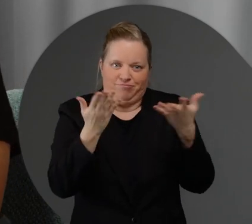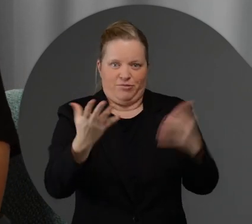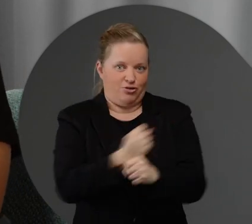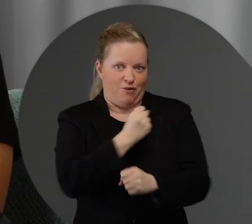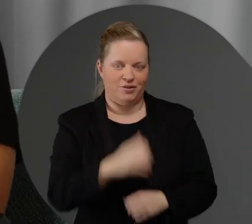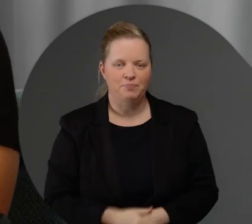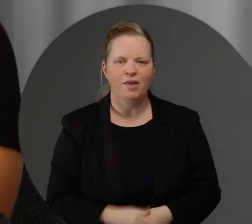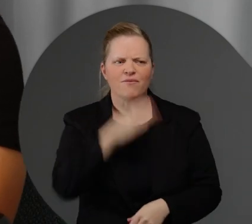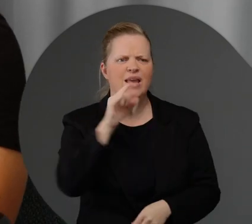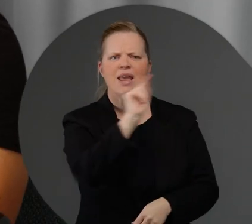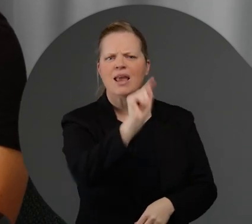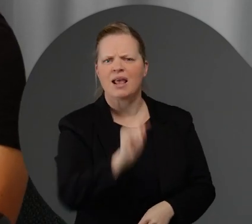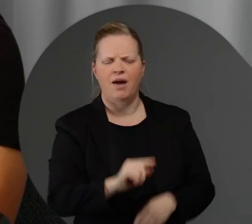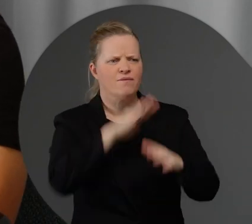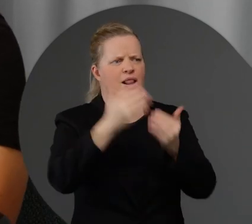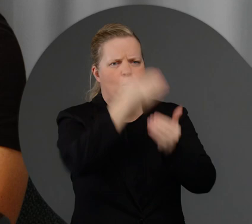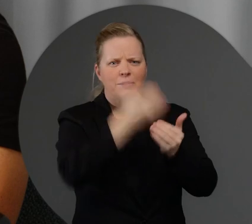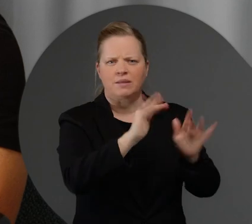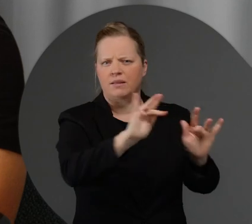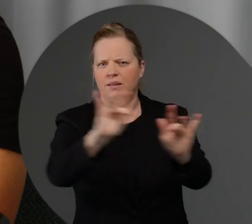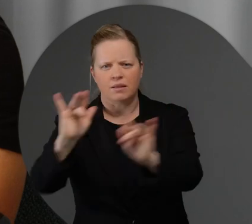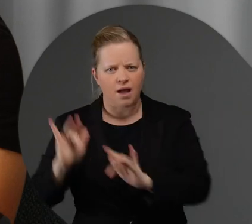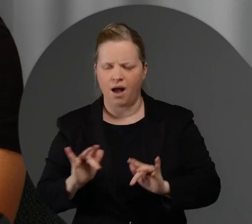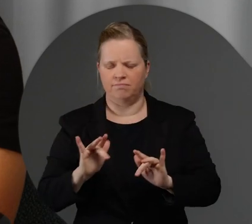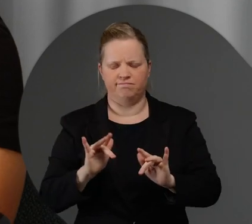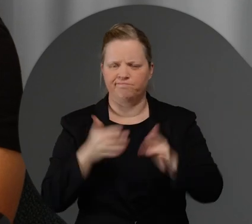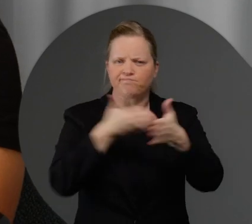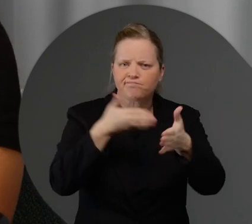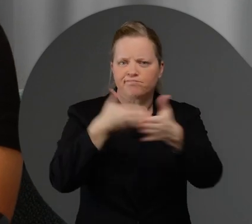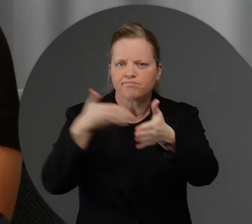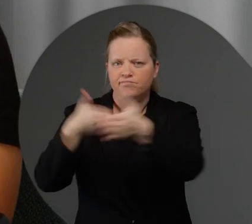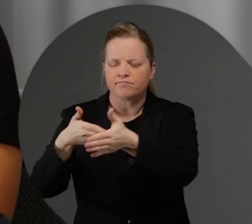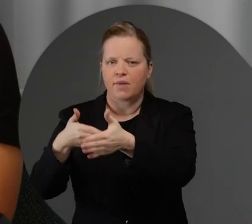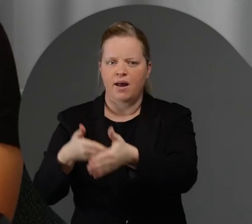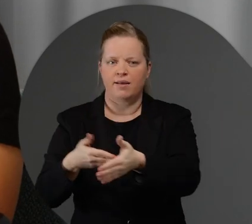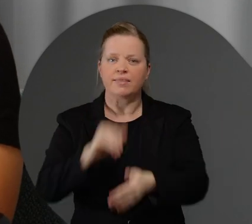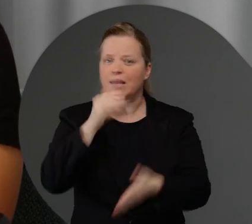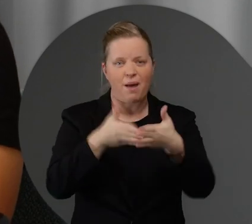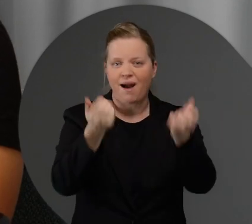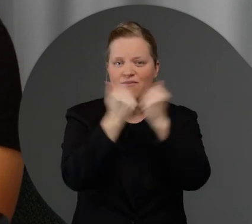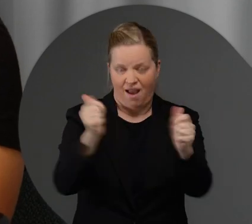Und das gibt es an vielen Orten, es gibt viele, viele Webseiten, die eben nicht barrierefrei waren,